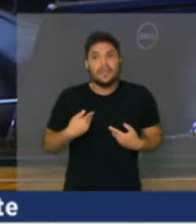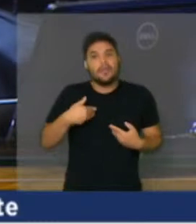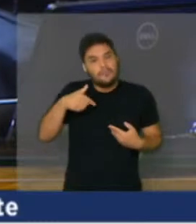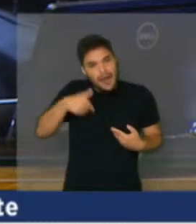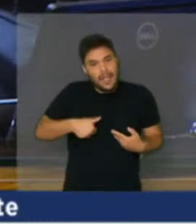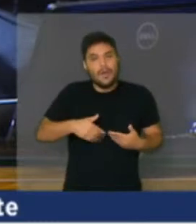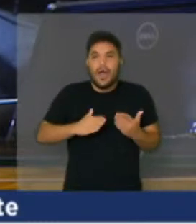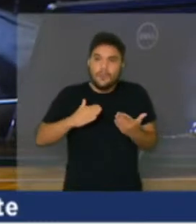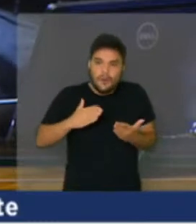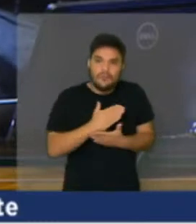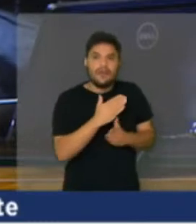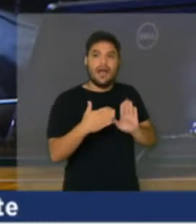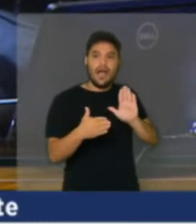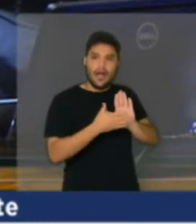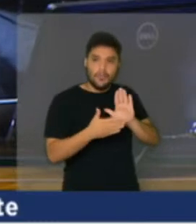COLEGAS FUNDAMENTAL PARA O ESTADO BRASILEIRO. QUE VAI